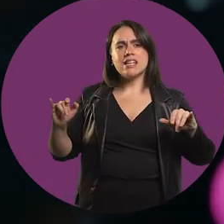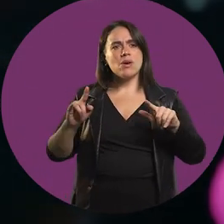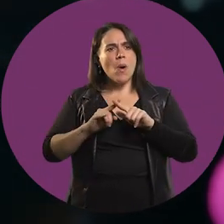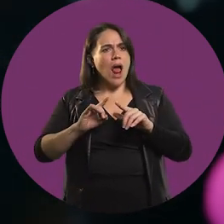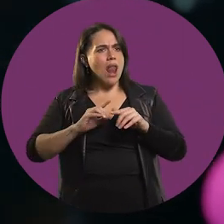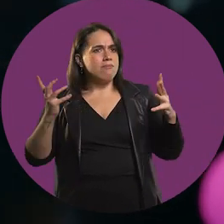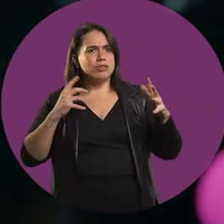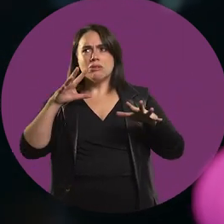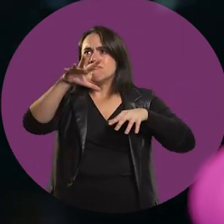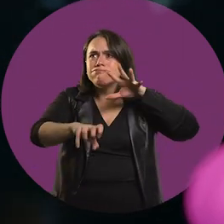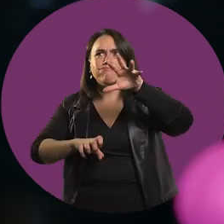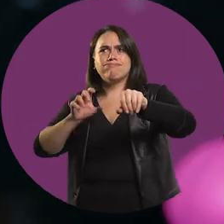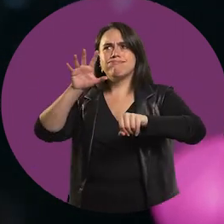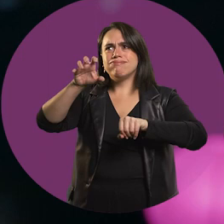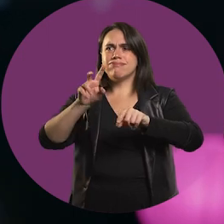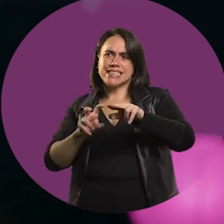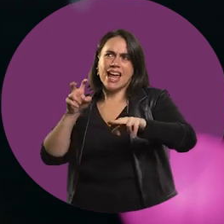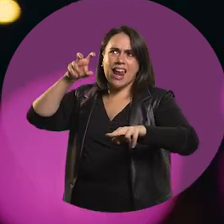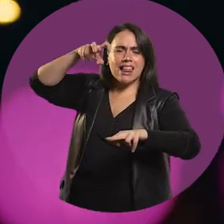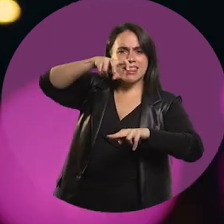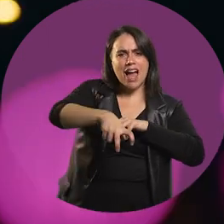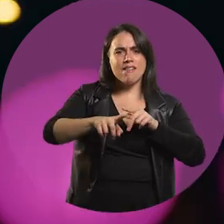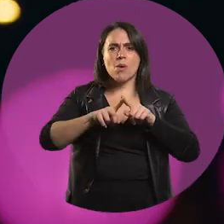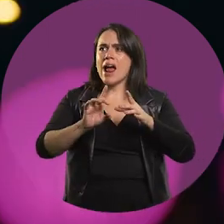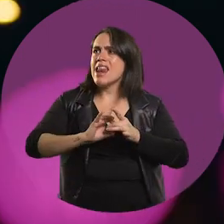No sé, me trepaba a los marcos de las puertas y saltaba